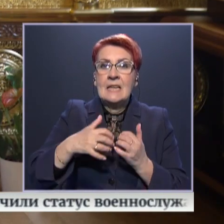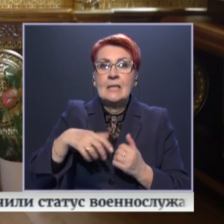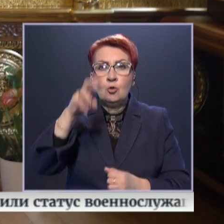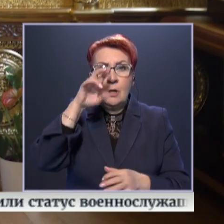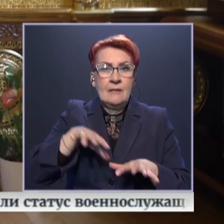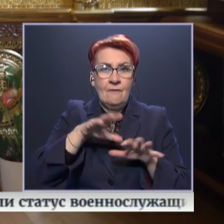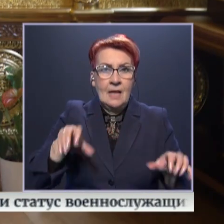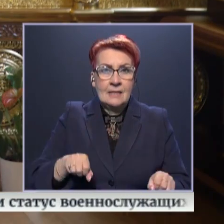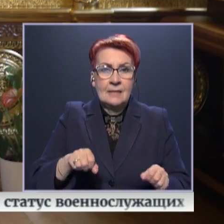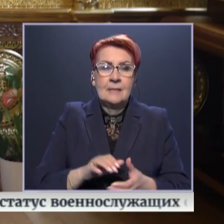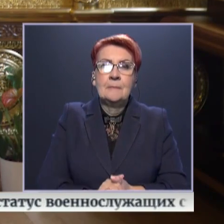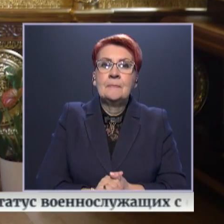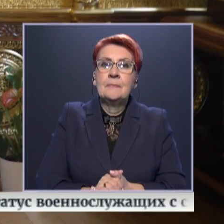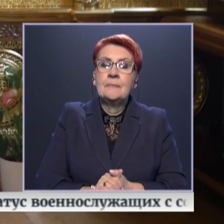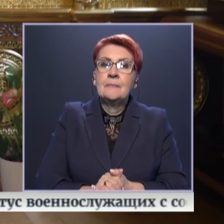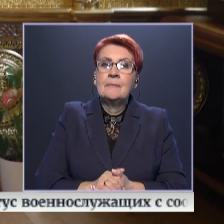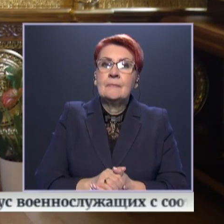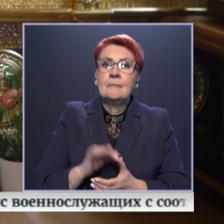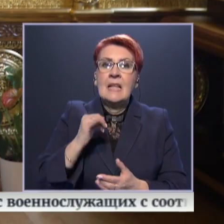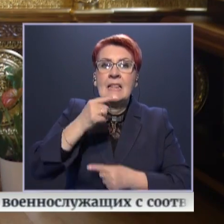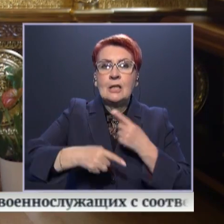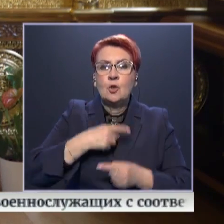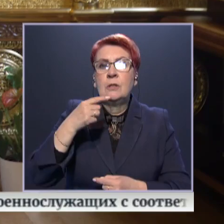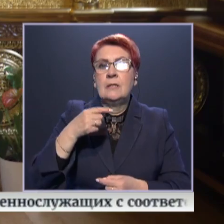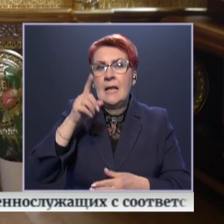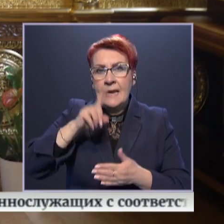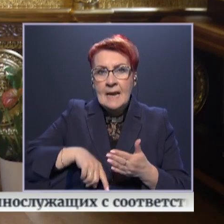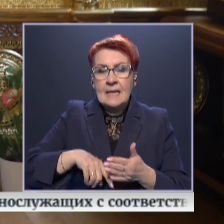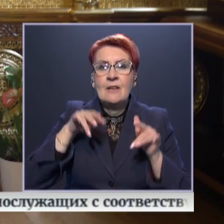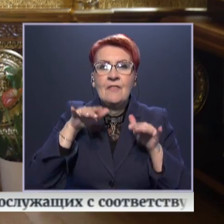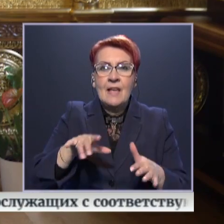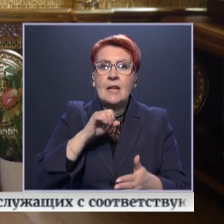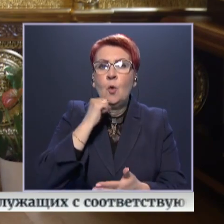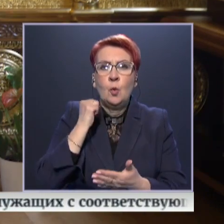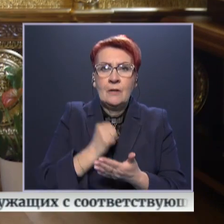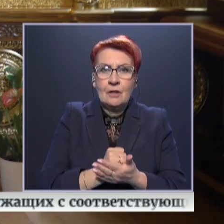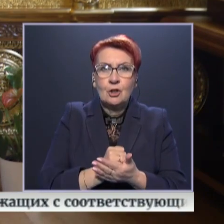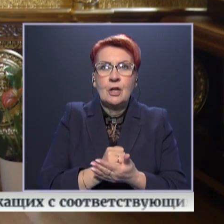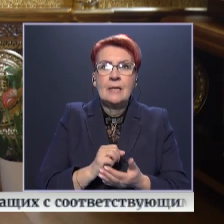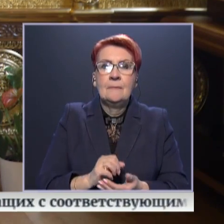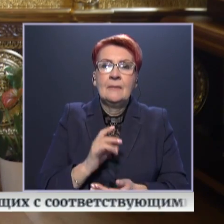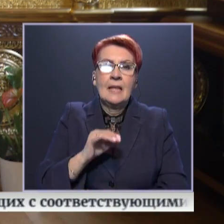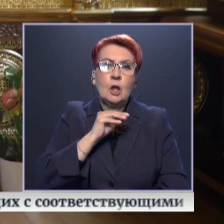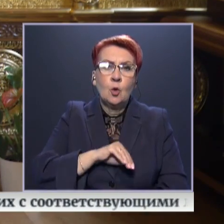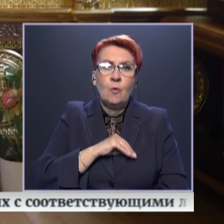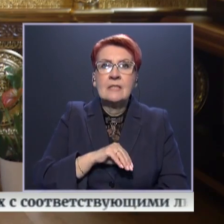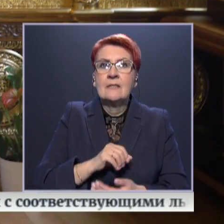среди представителей их традиционных религий в деле утверждений непреходящей духовно-нравственных ценностей